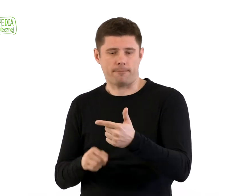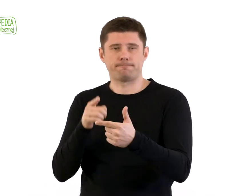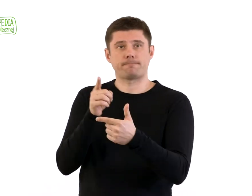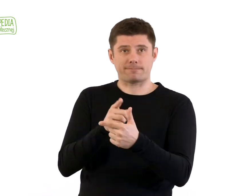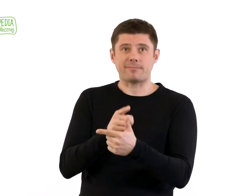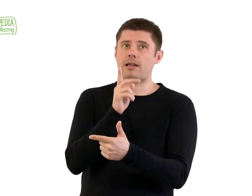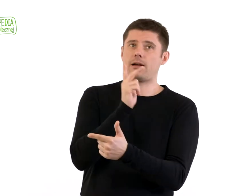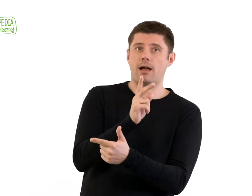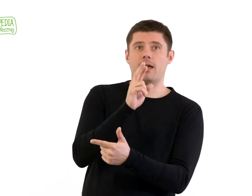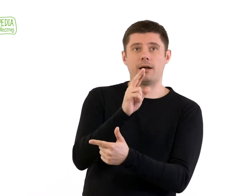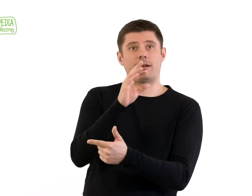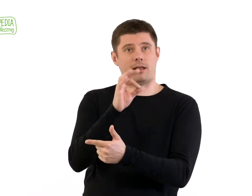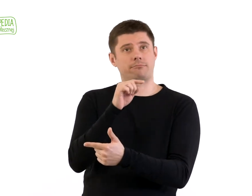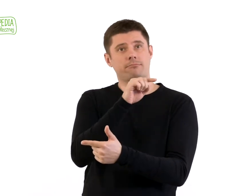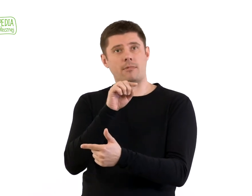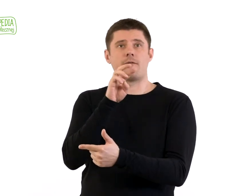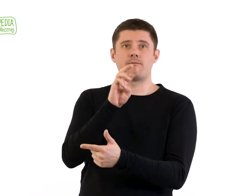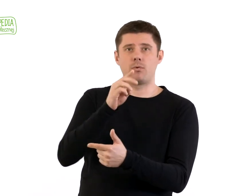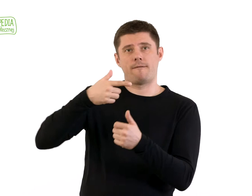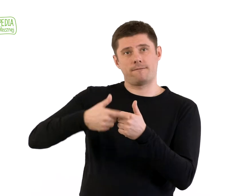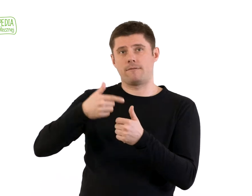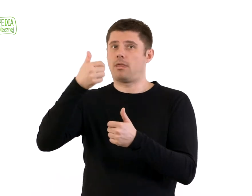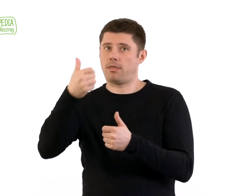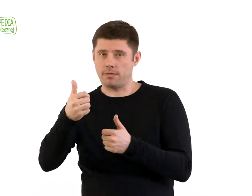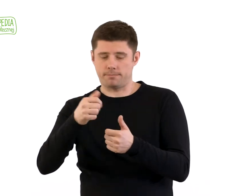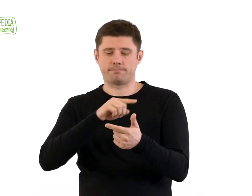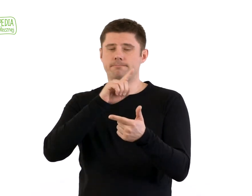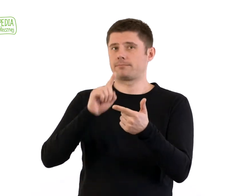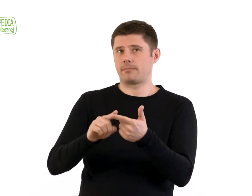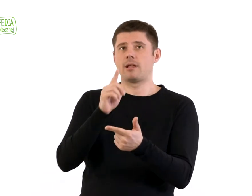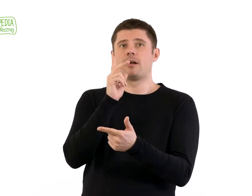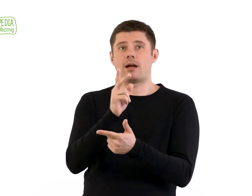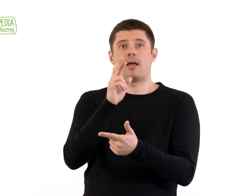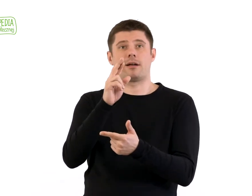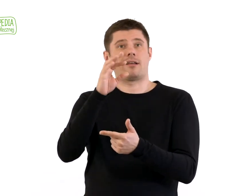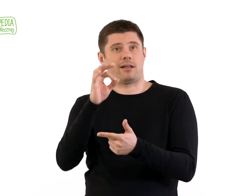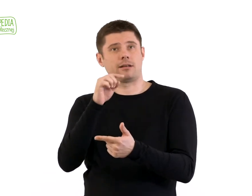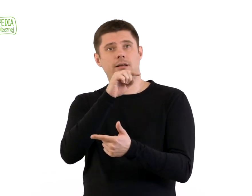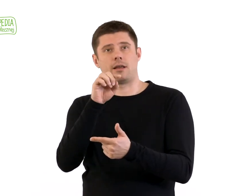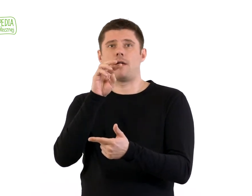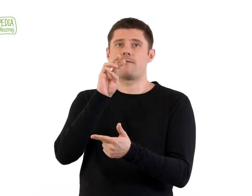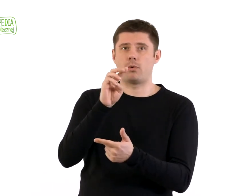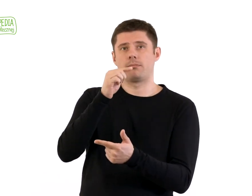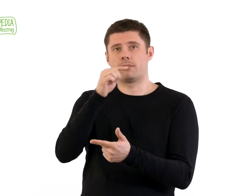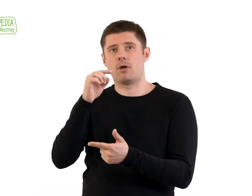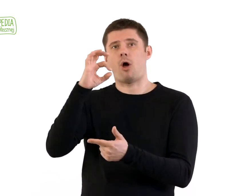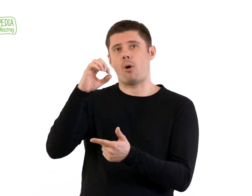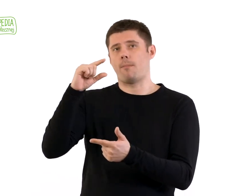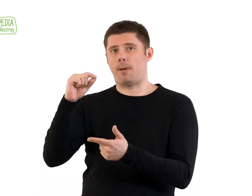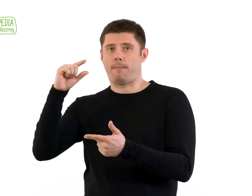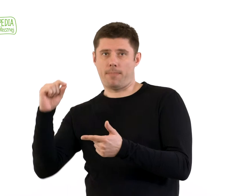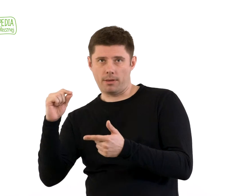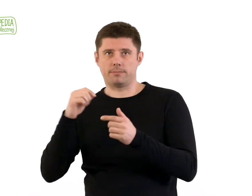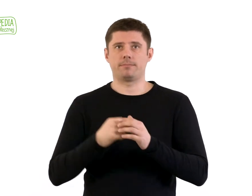KRS-W21; – KRS-W-OPP.